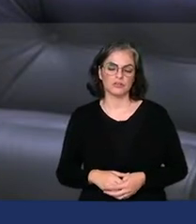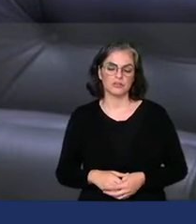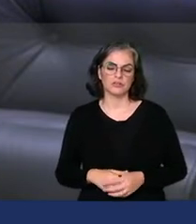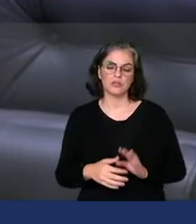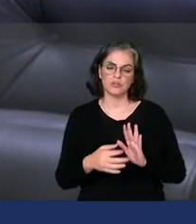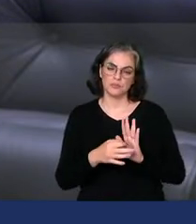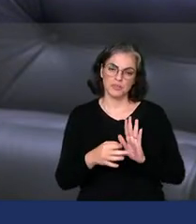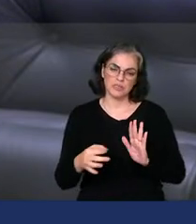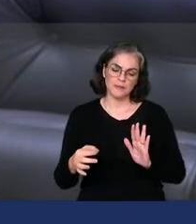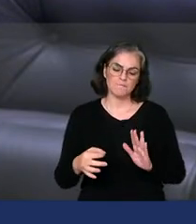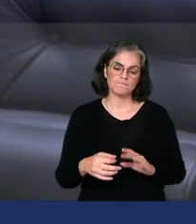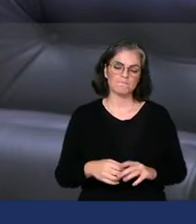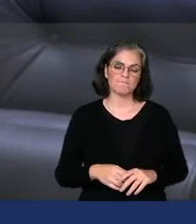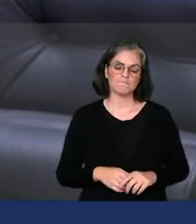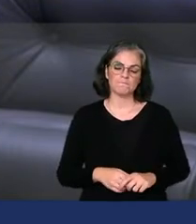QUE NÃO FOI CONTEMPLADA,